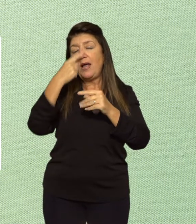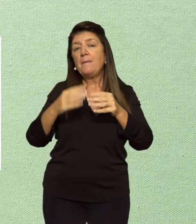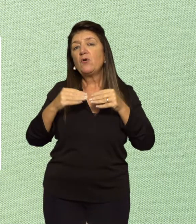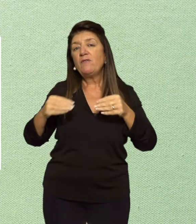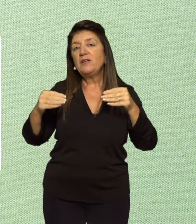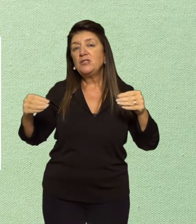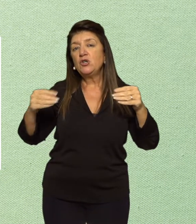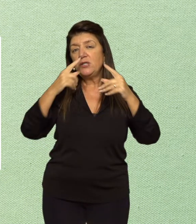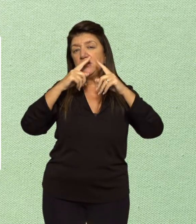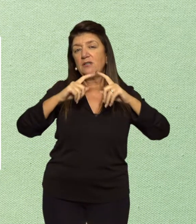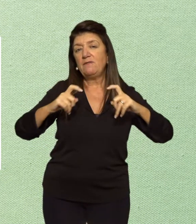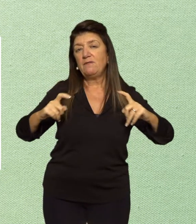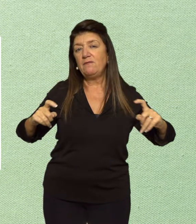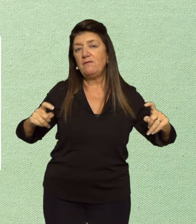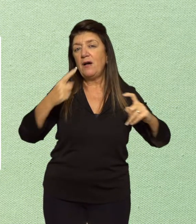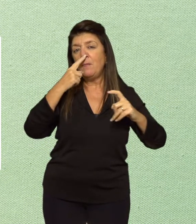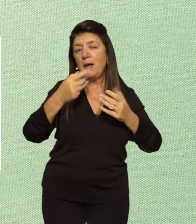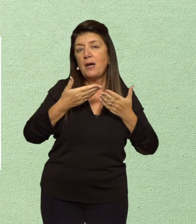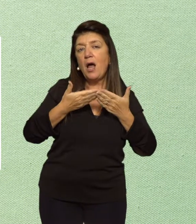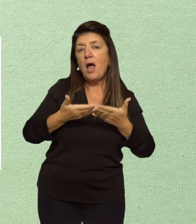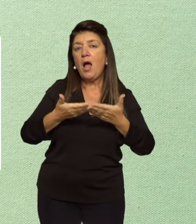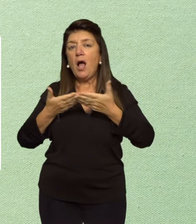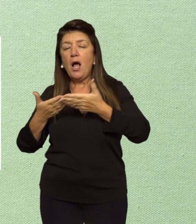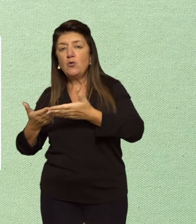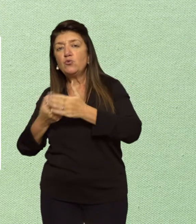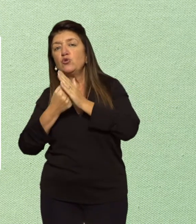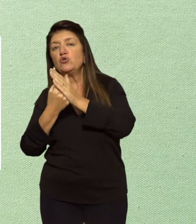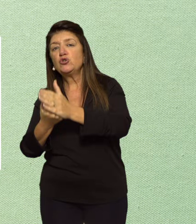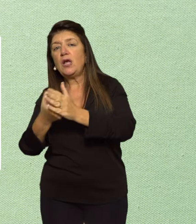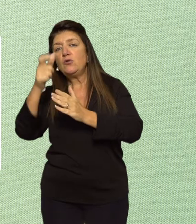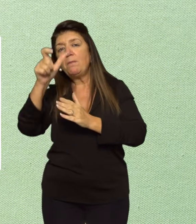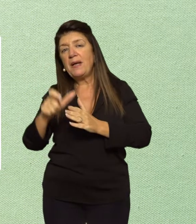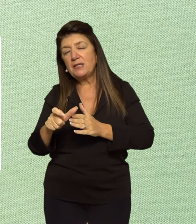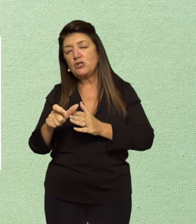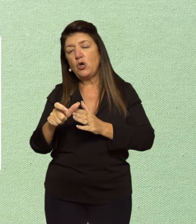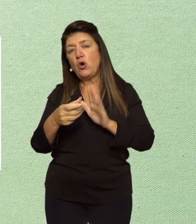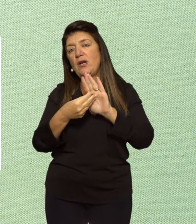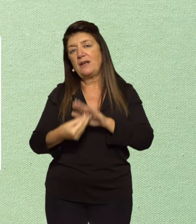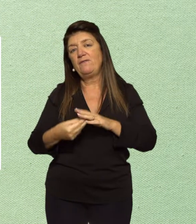nel fornire sostegno alla persona che ha incontrato la violenza, non a caso dico "incontrato la violenza",